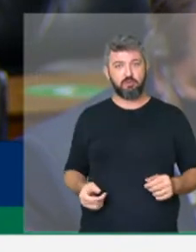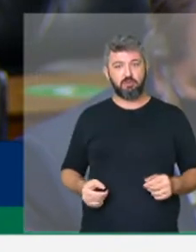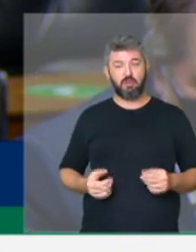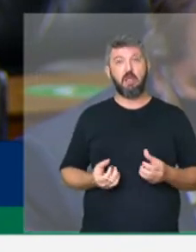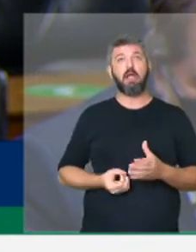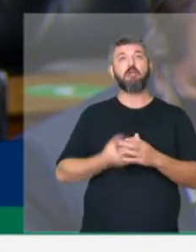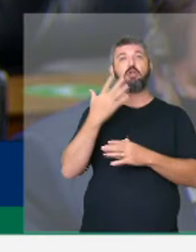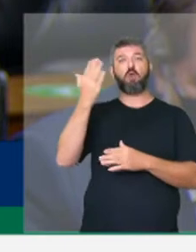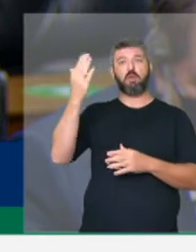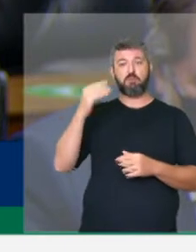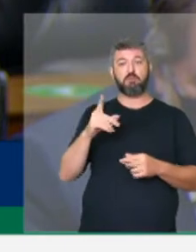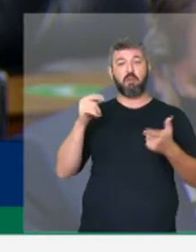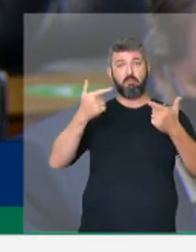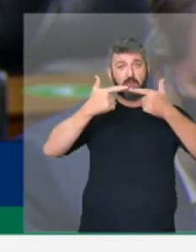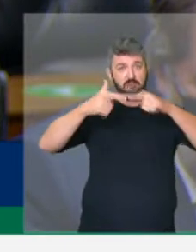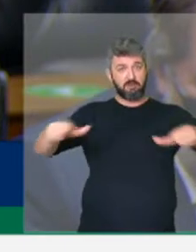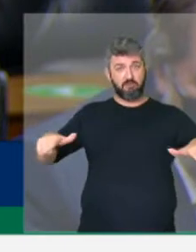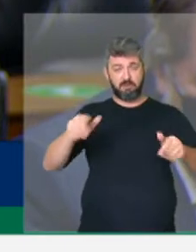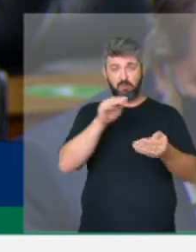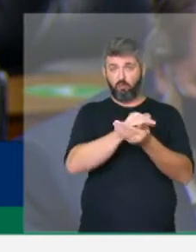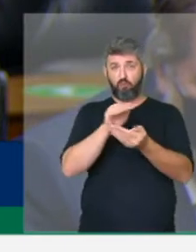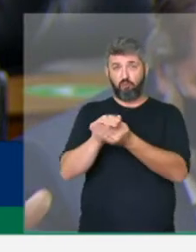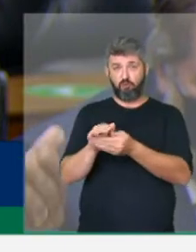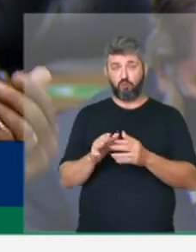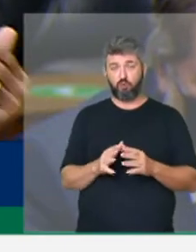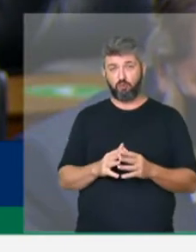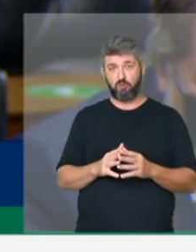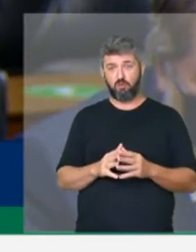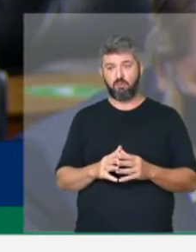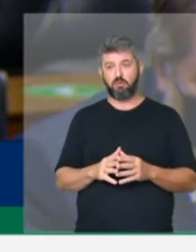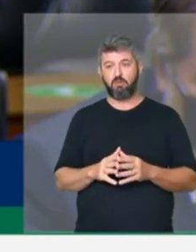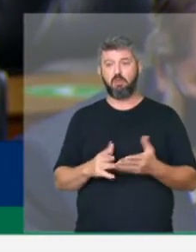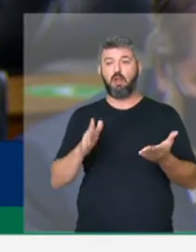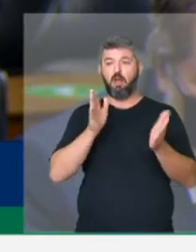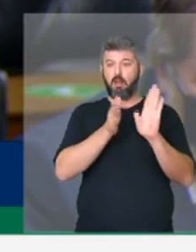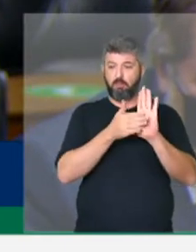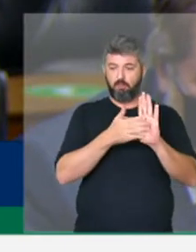NORTE E DO NORDESTE. E ESTE DESTAQUE ELE É ABSOLUTAMENTE ESSENCIAL. PORQUE ELE PROPÕE